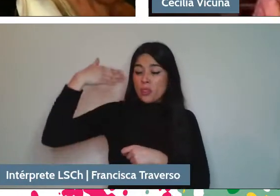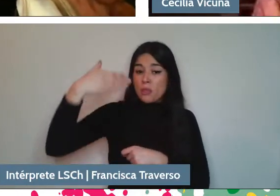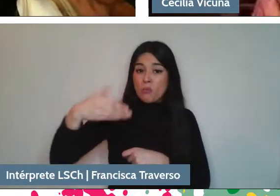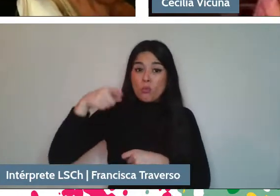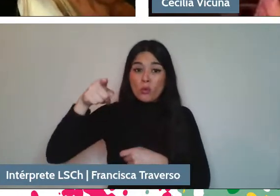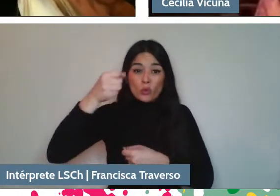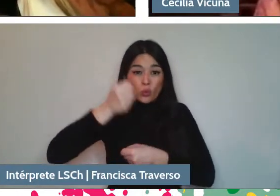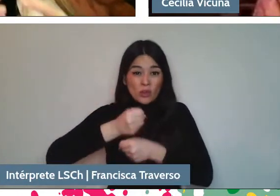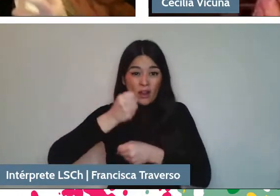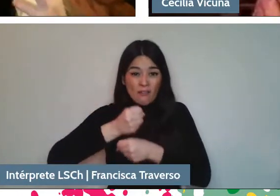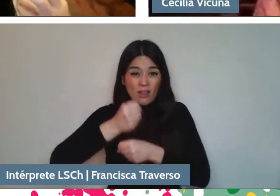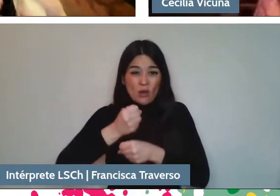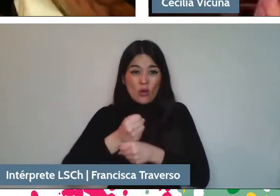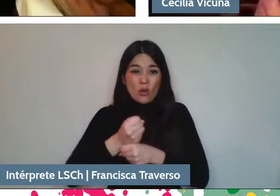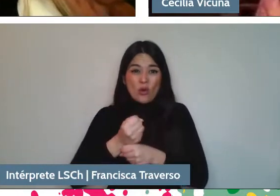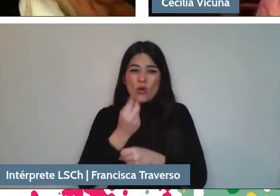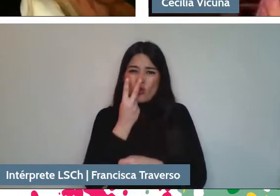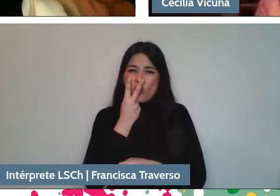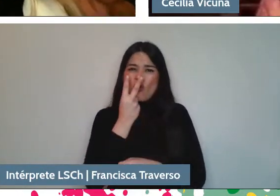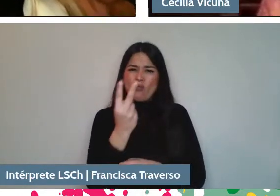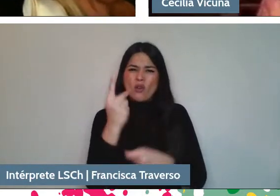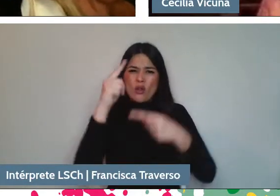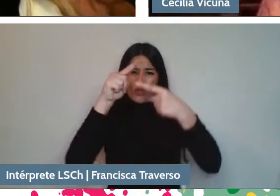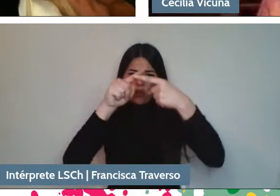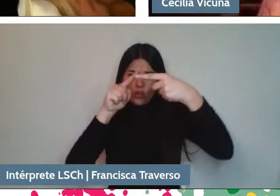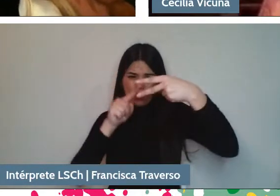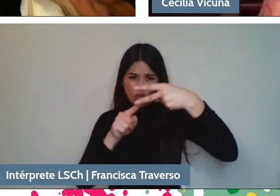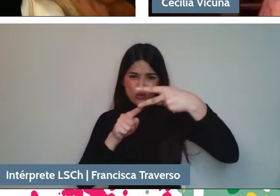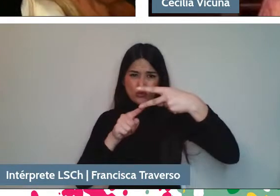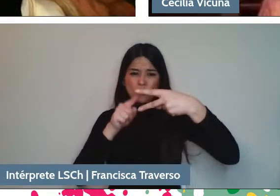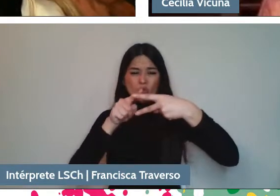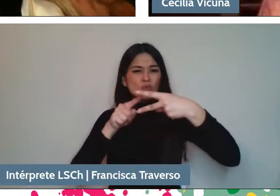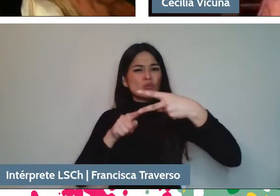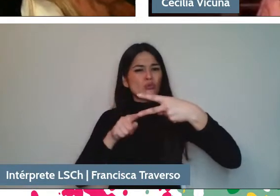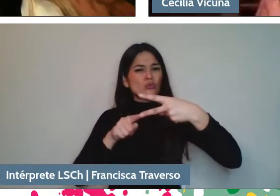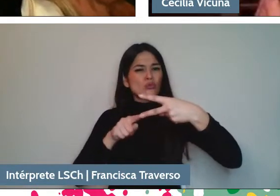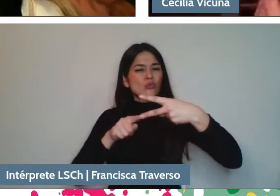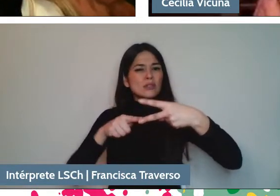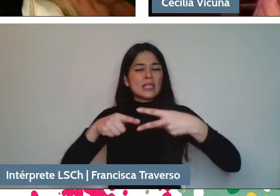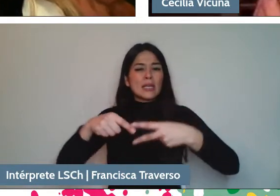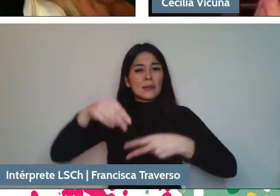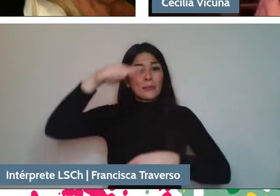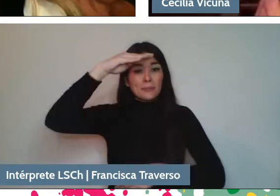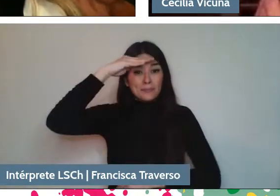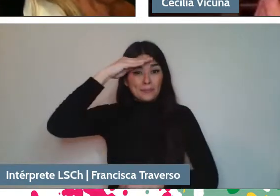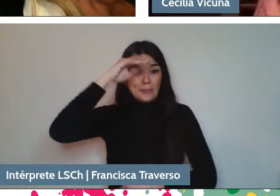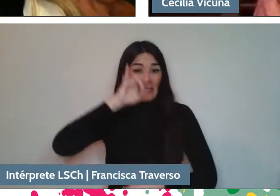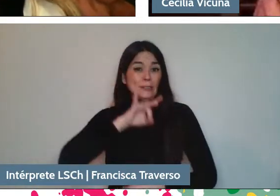yo veo hay dos cosas de esa experiencia chilena tuya que son muy importantes.